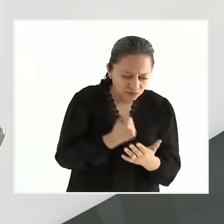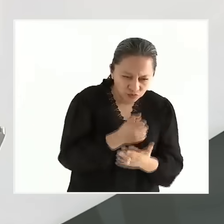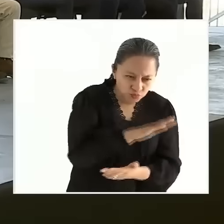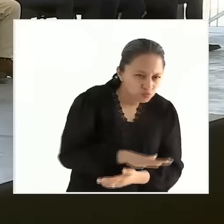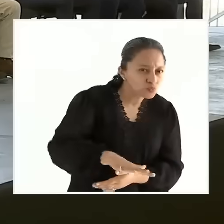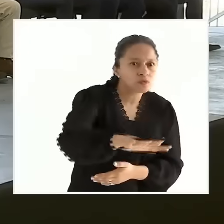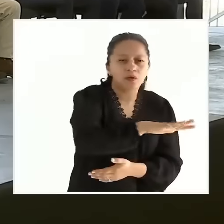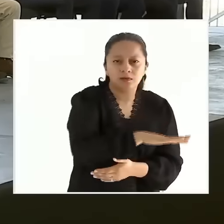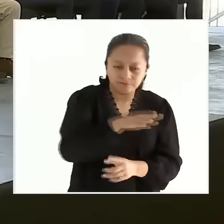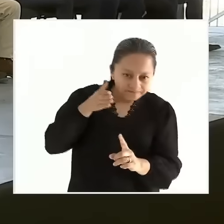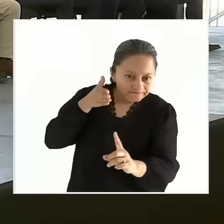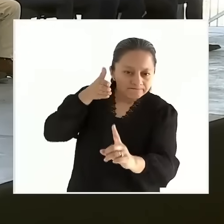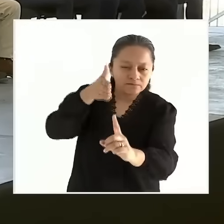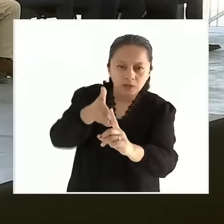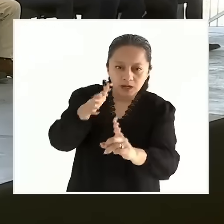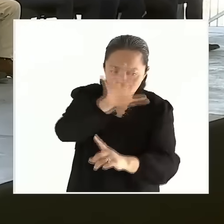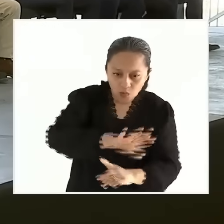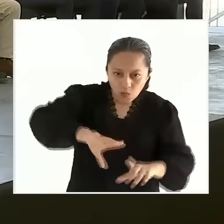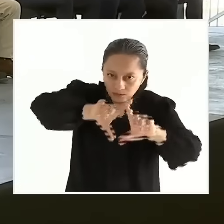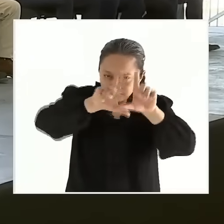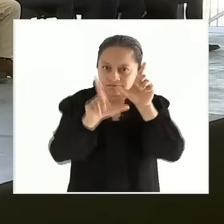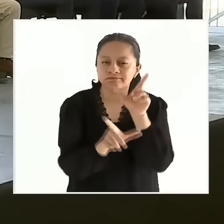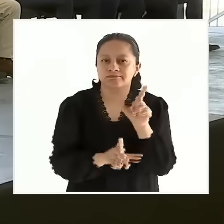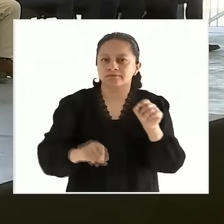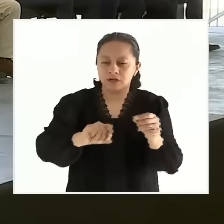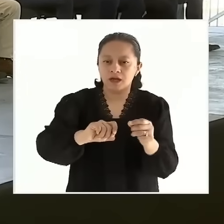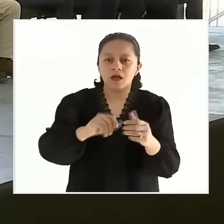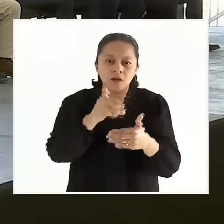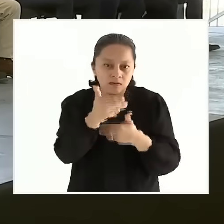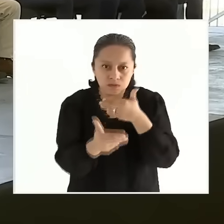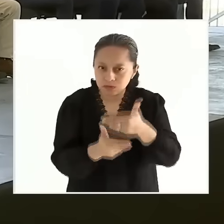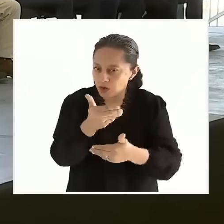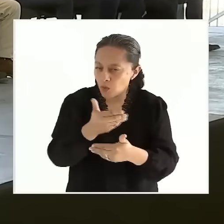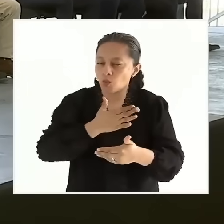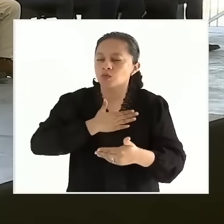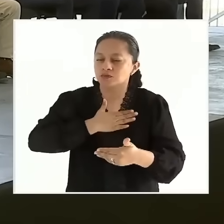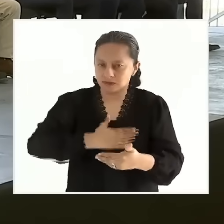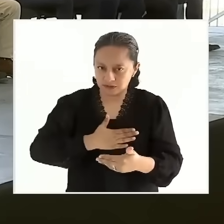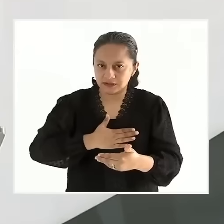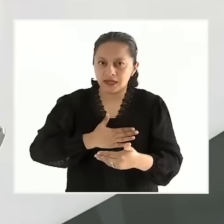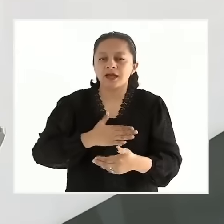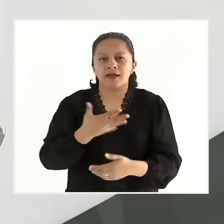enfocados por la soberanía, la transición y la justicia como criterios de nuestro actuar.